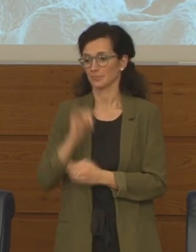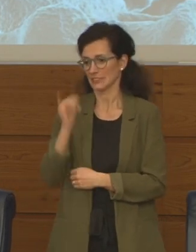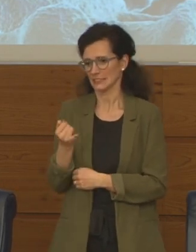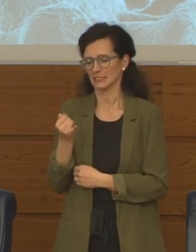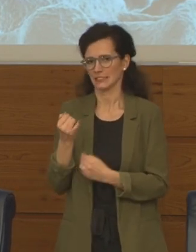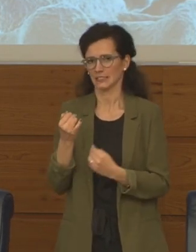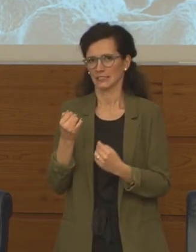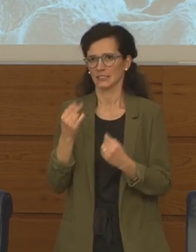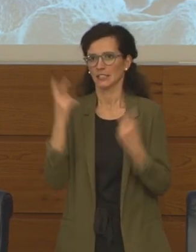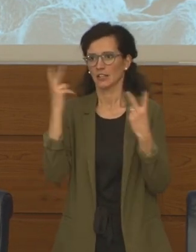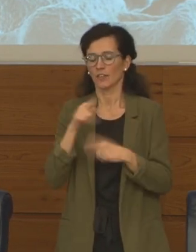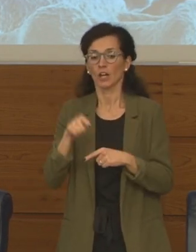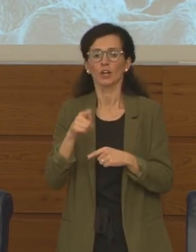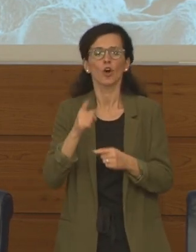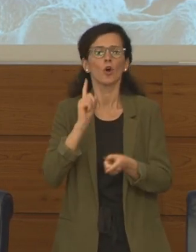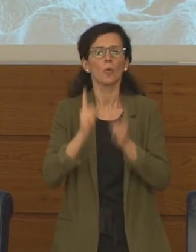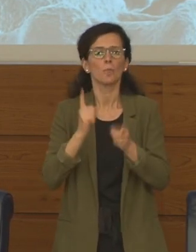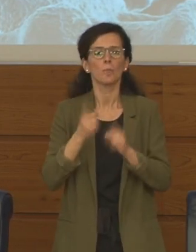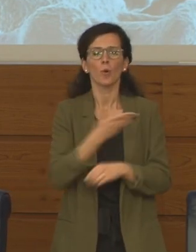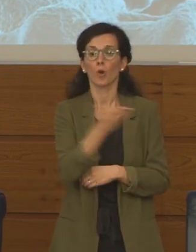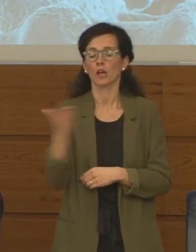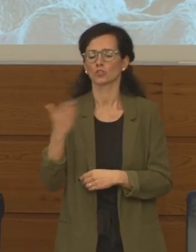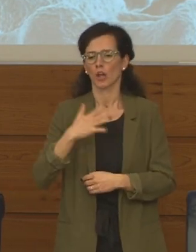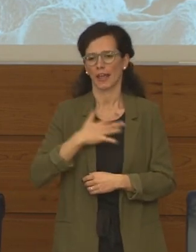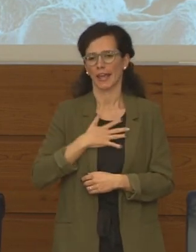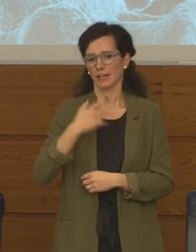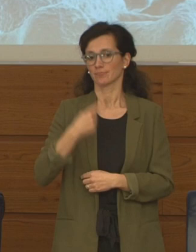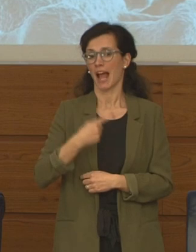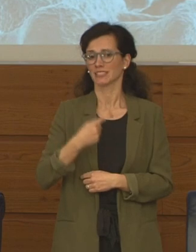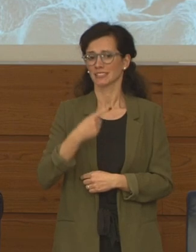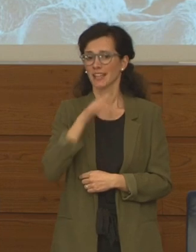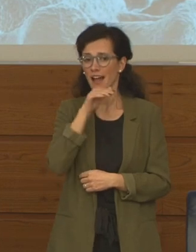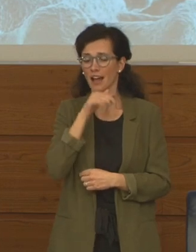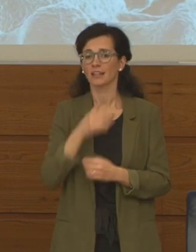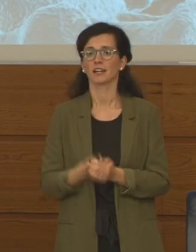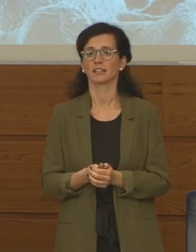perché noi abbiamo una popolazione piuttosto anziana in Italia e quindi si